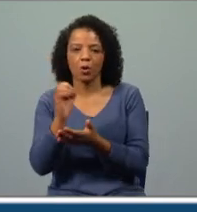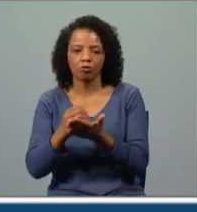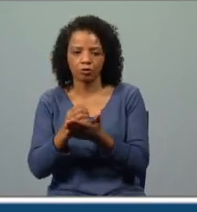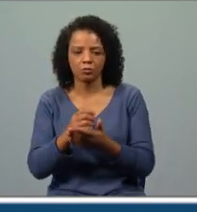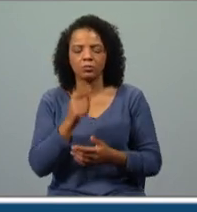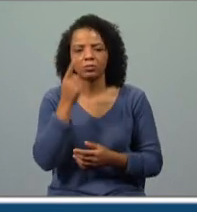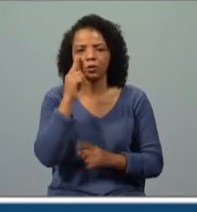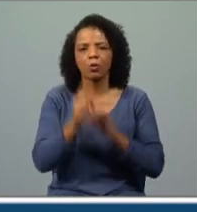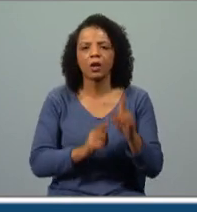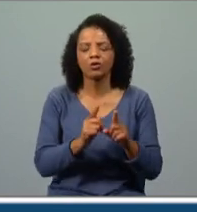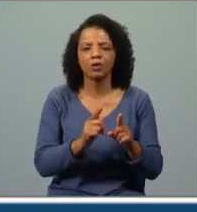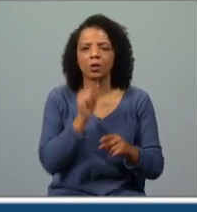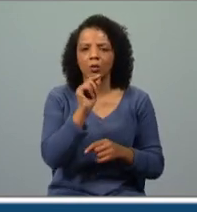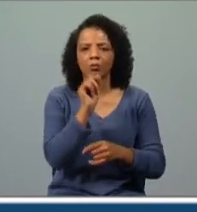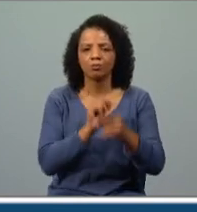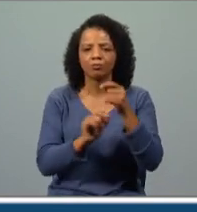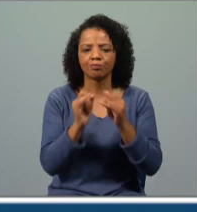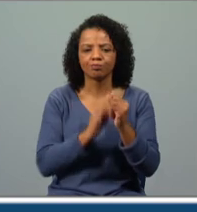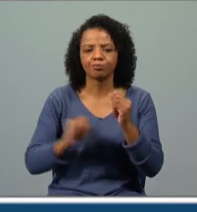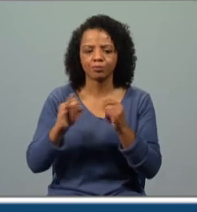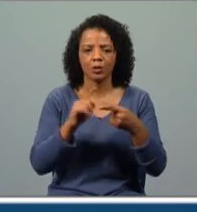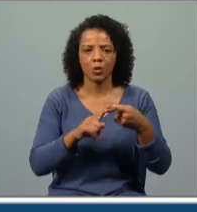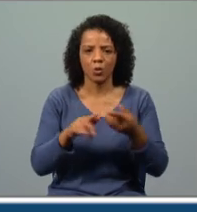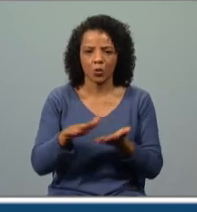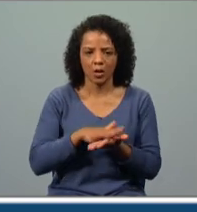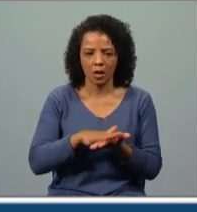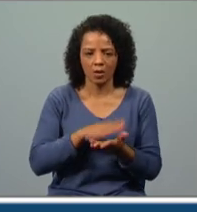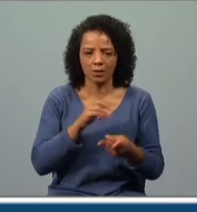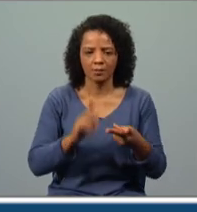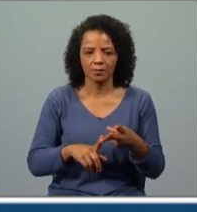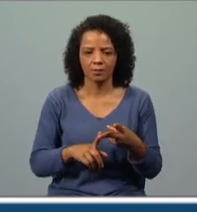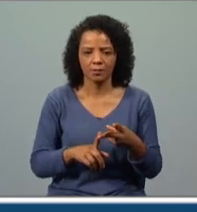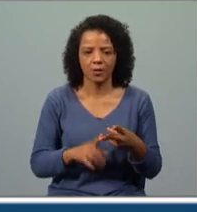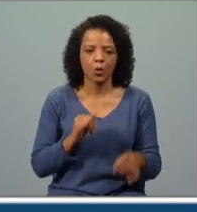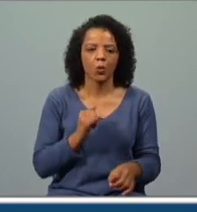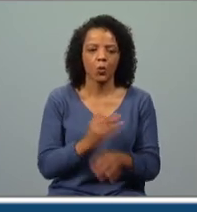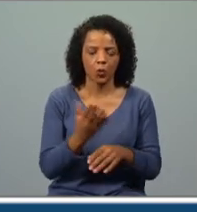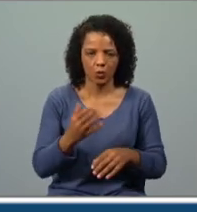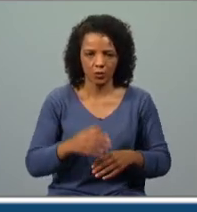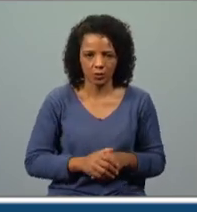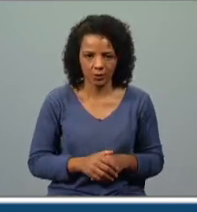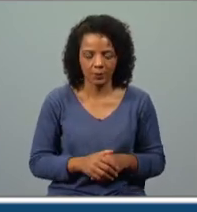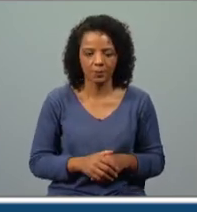é que serão é muito bem o nada e outra exato ali o 是他們會很好，什麼都沒有，另一個確切的存在